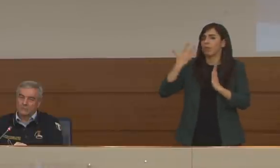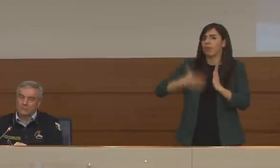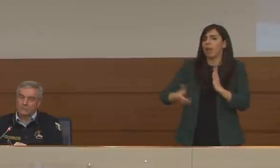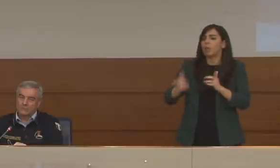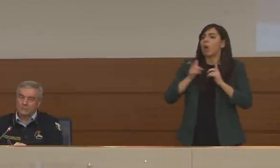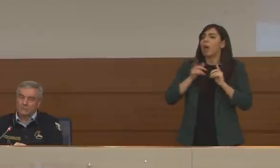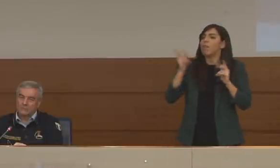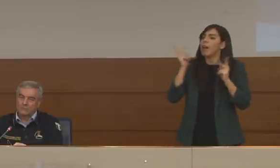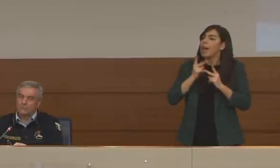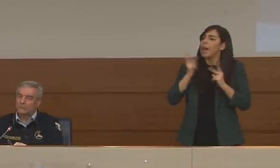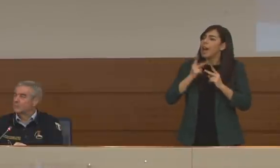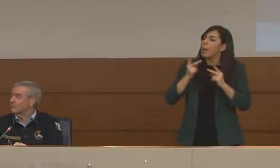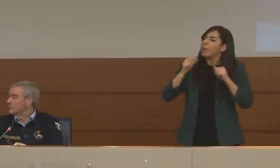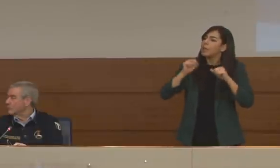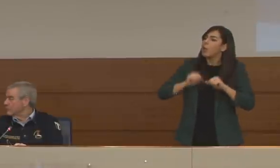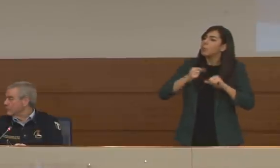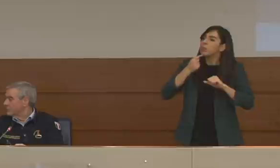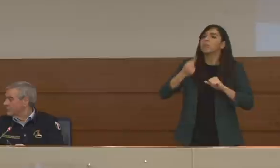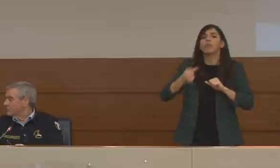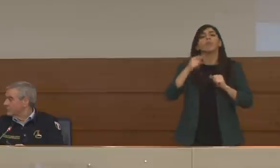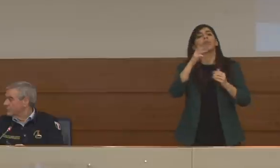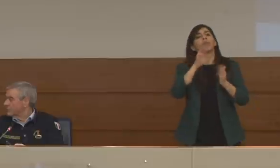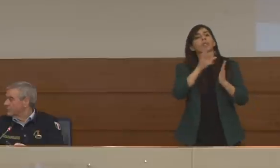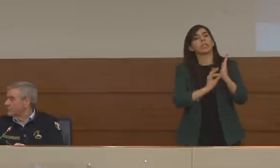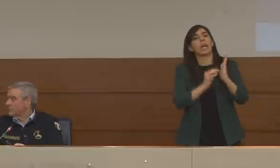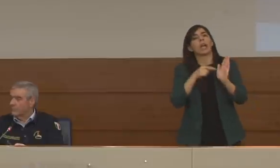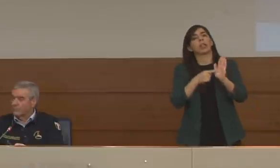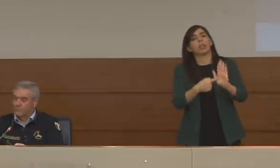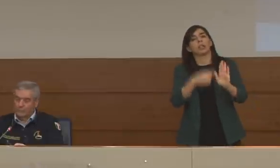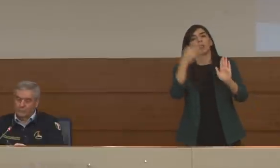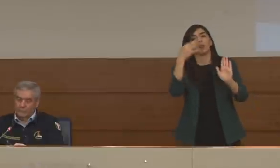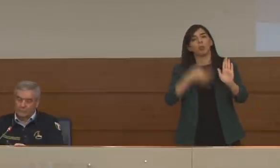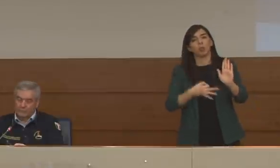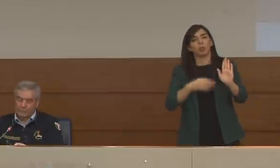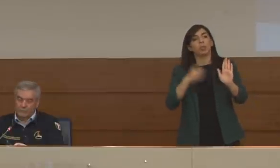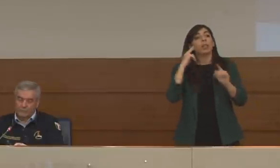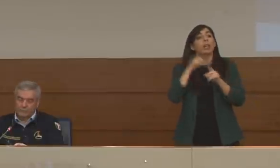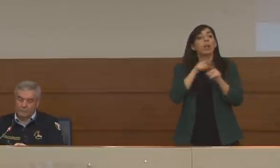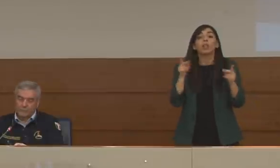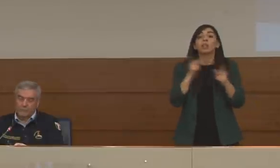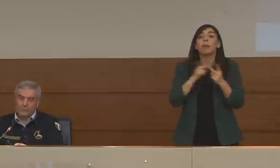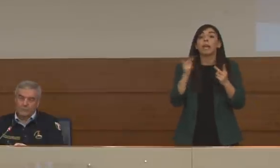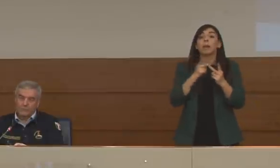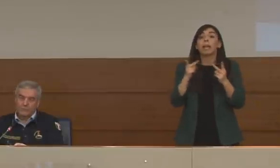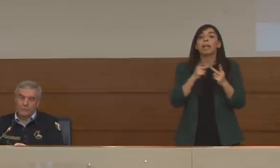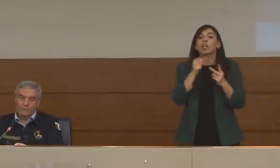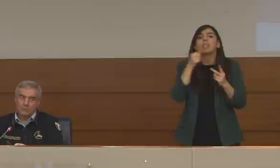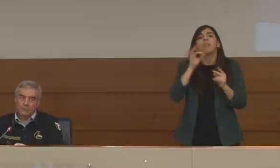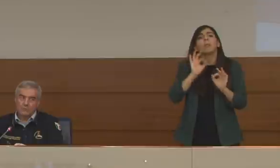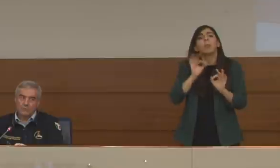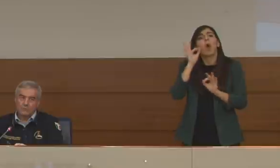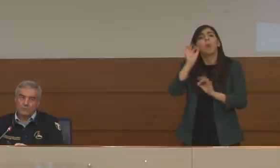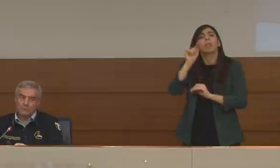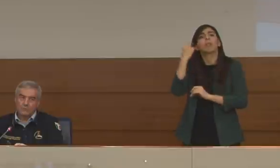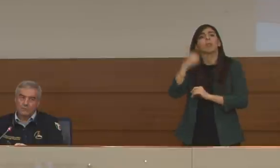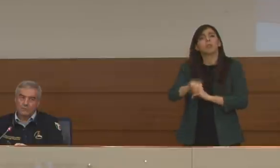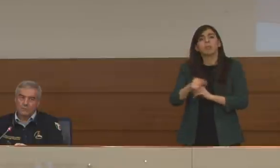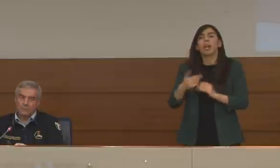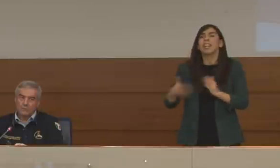delle informazioni affidabili. Ricordo che le sperimentazioni sono fatte proprio per questo, per acquisire una quantità di dati sufficiente per